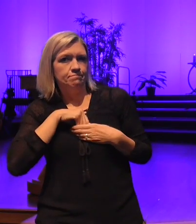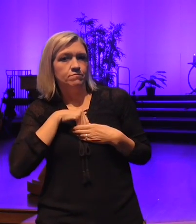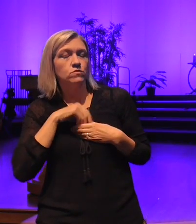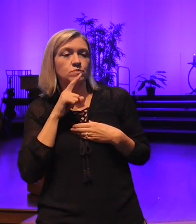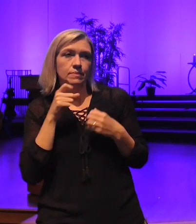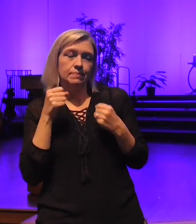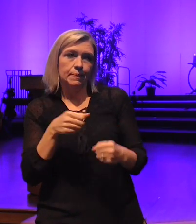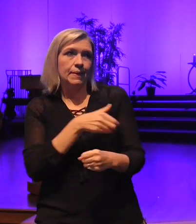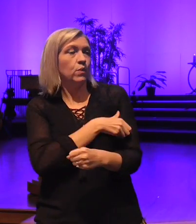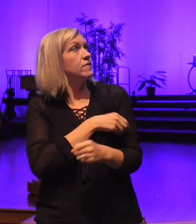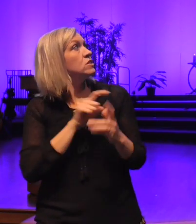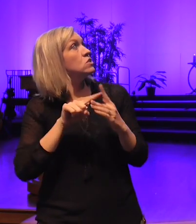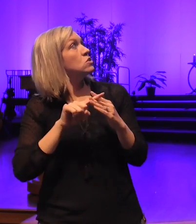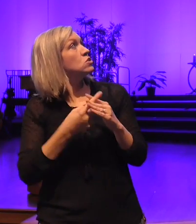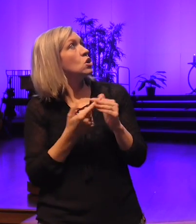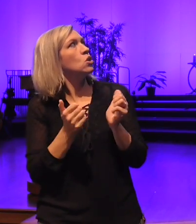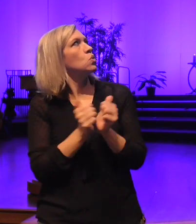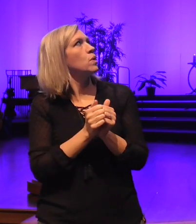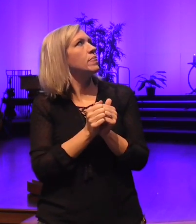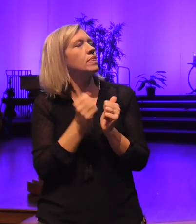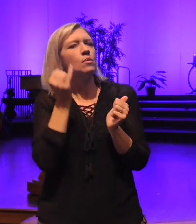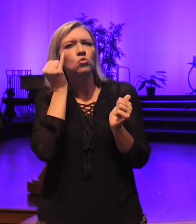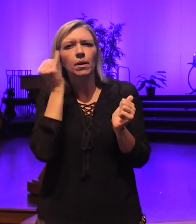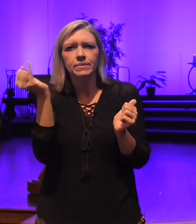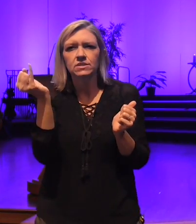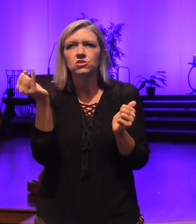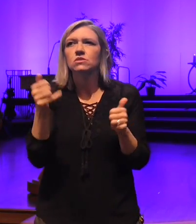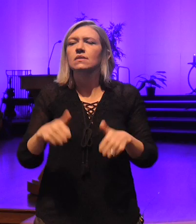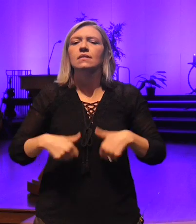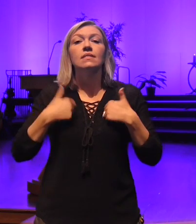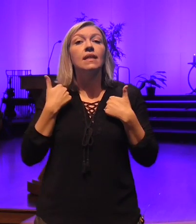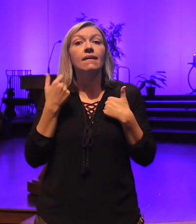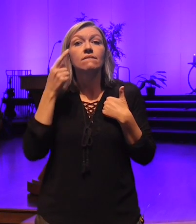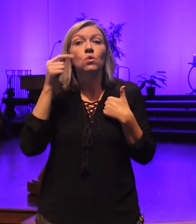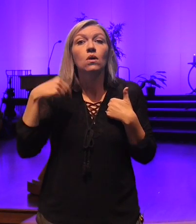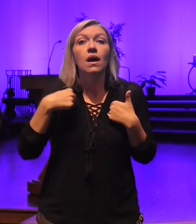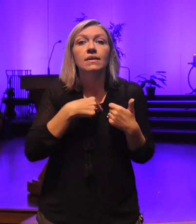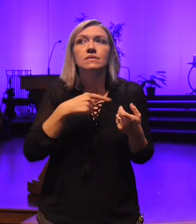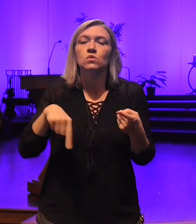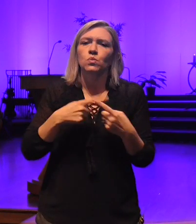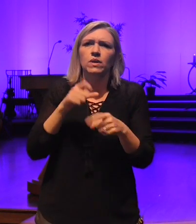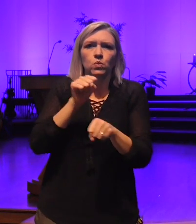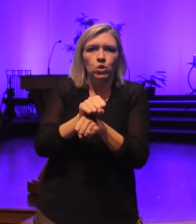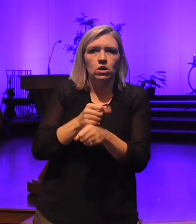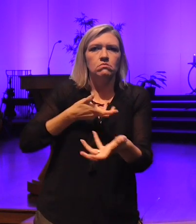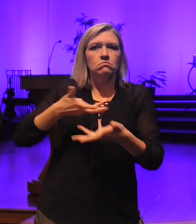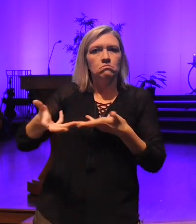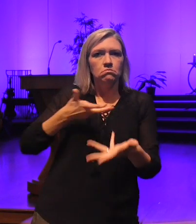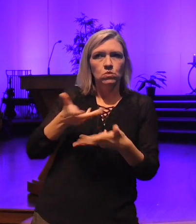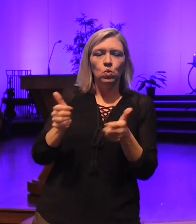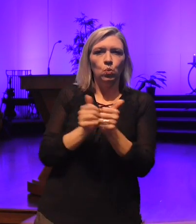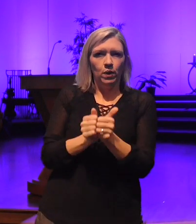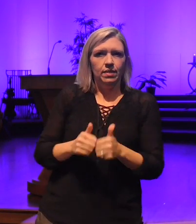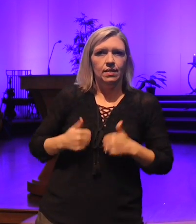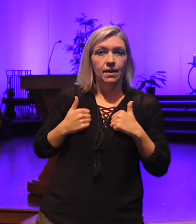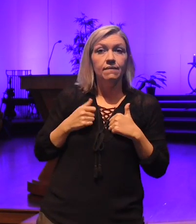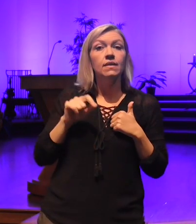comenzamos con la proposición de que la vida es para nosotros cuando trabajamos con ella. si estamos en armonía